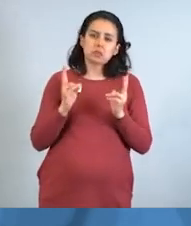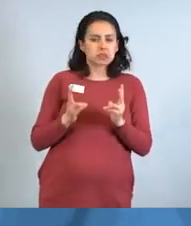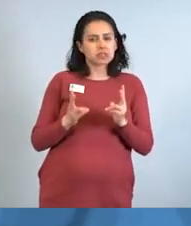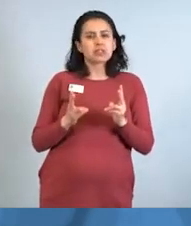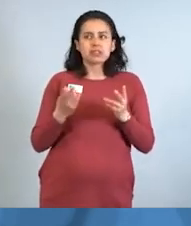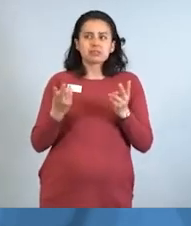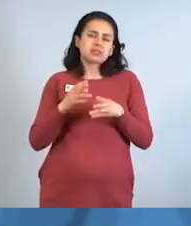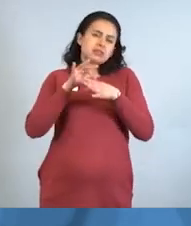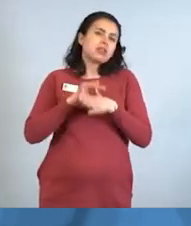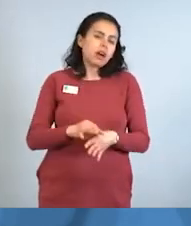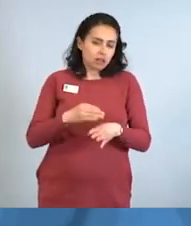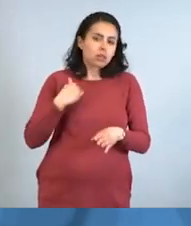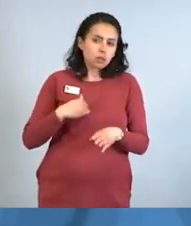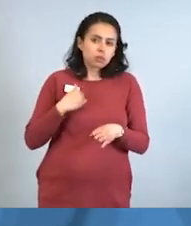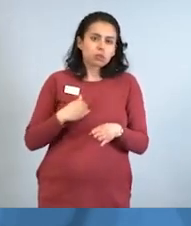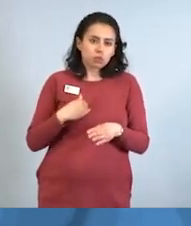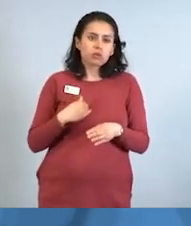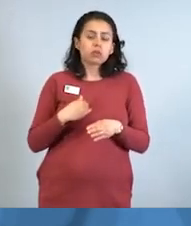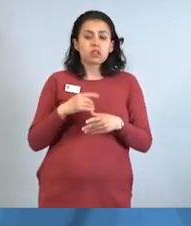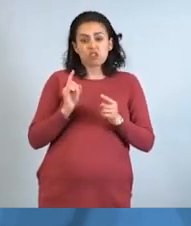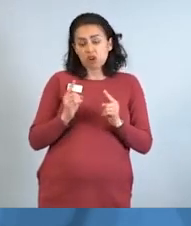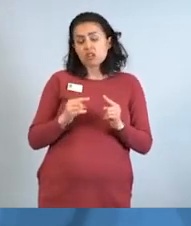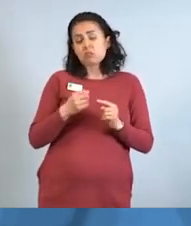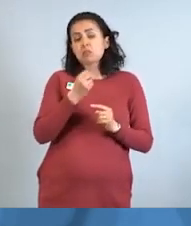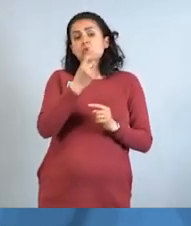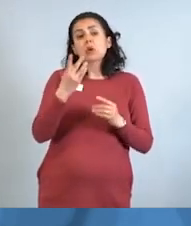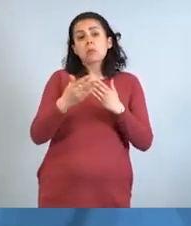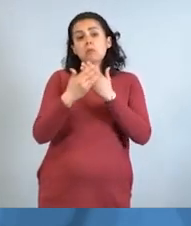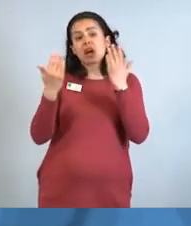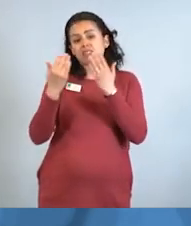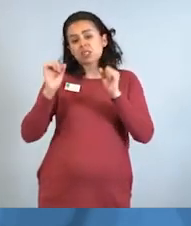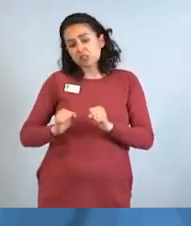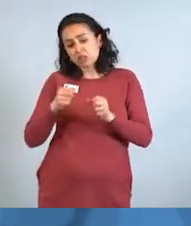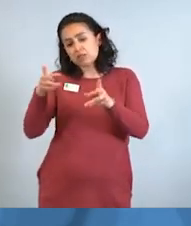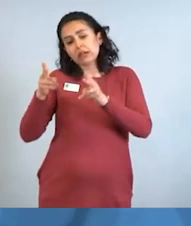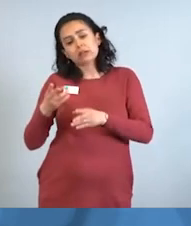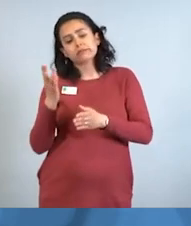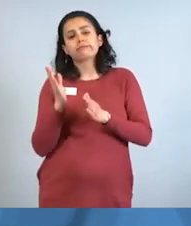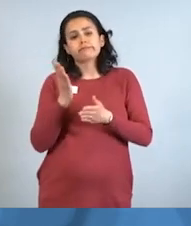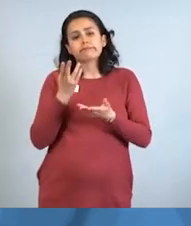jopa niin, että on jouduttu jäämään päiväksi tai pariksi sänkyyn rokottamisen jälkeen.